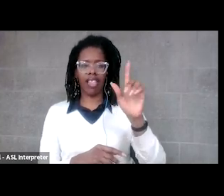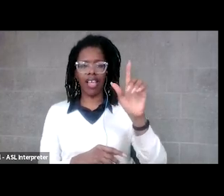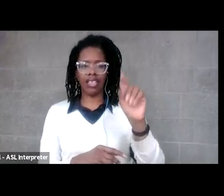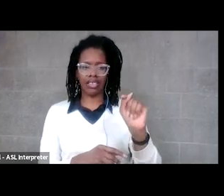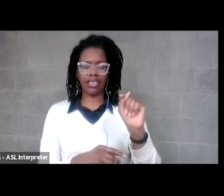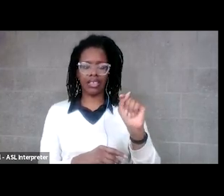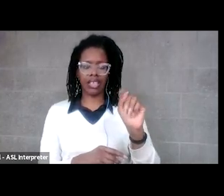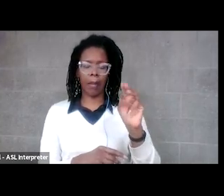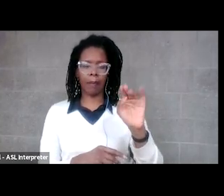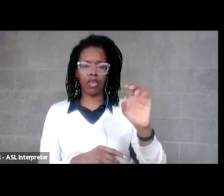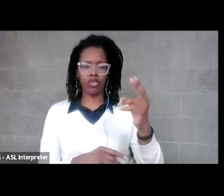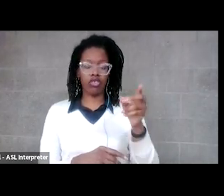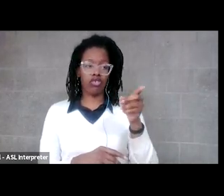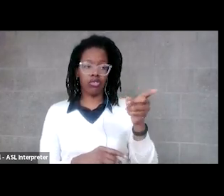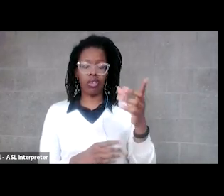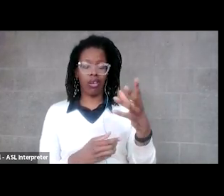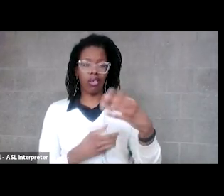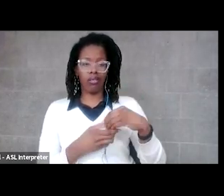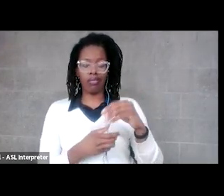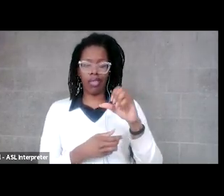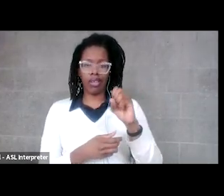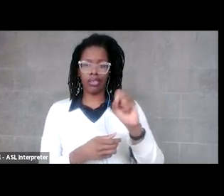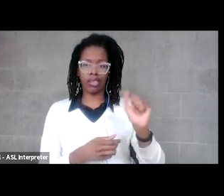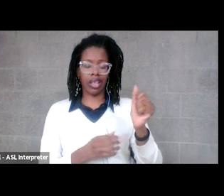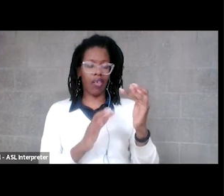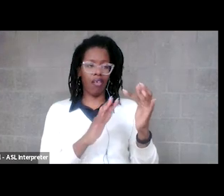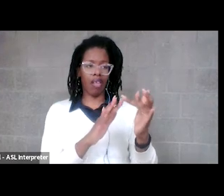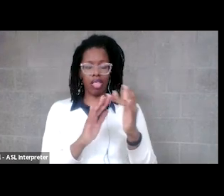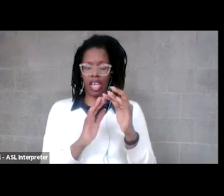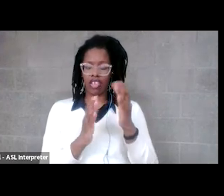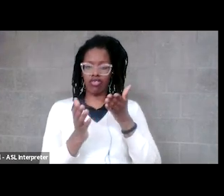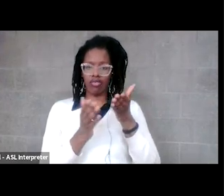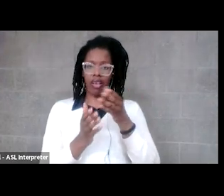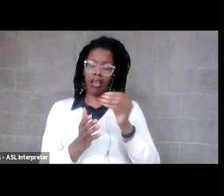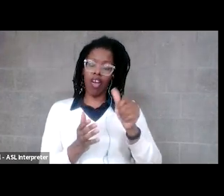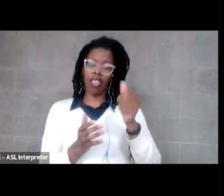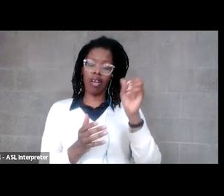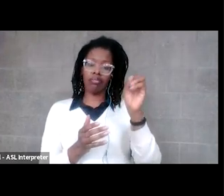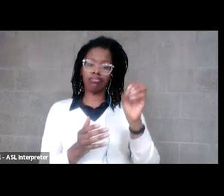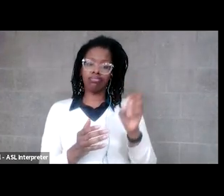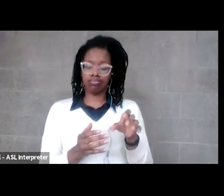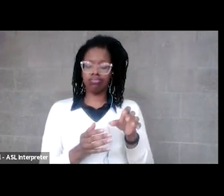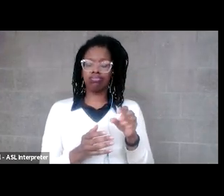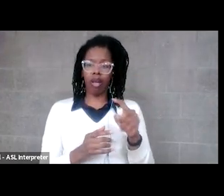sobre cómo integra los Servicios en Línea de la SSA y algunos otros consejos a lo largo